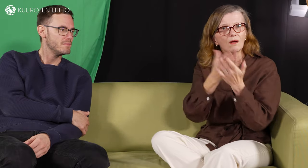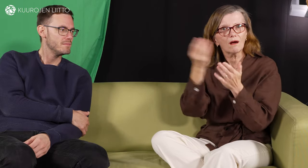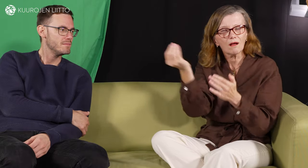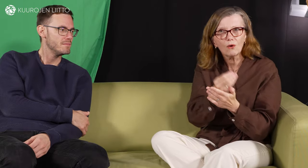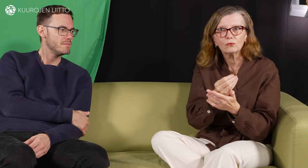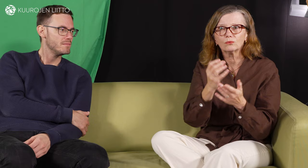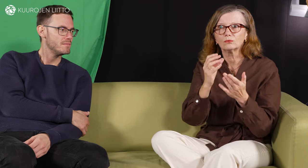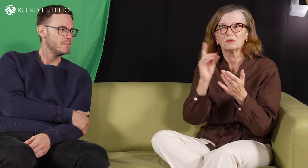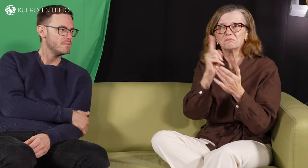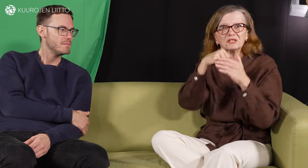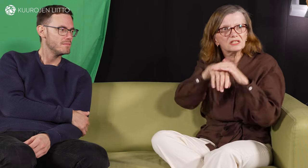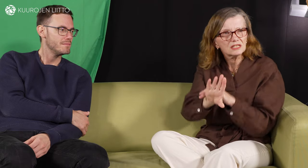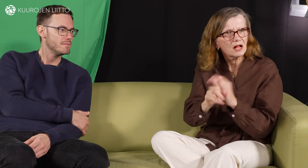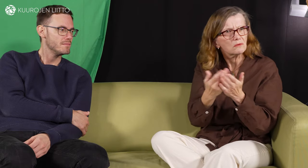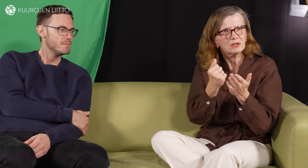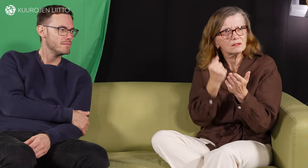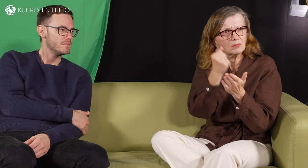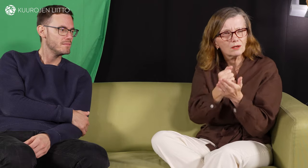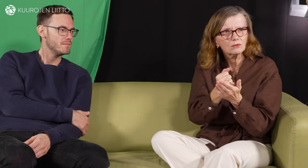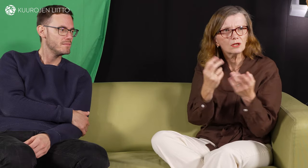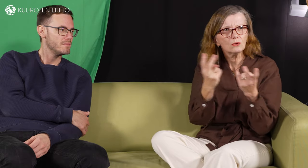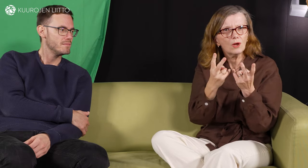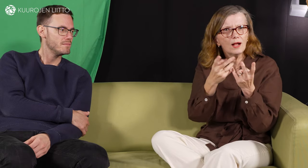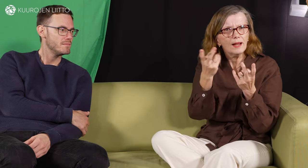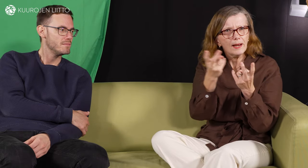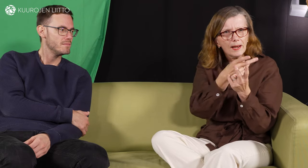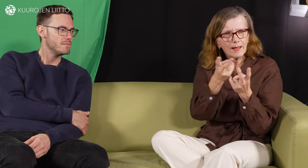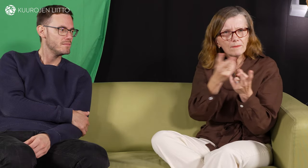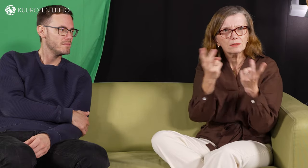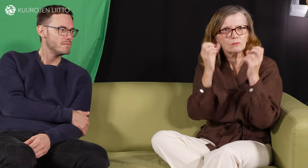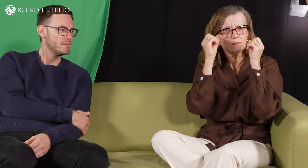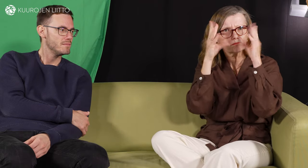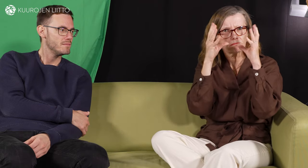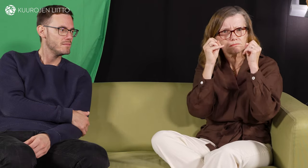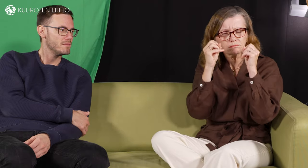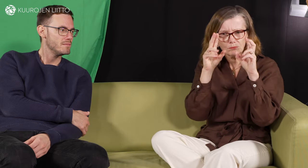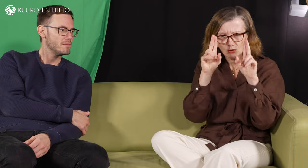Kerroin tavoitteistamme, rahoituksesta, sisällöstä, perustamissyistä. Siellä ollessani silmäni avautuivat, kun huomasin, -